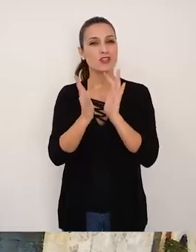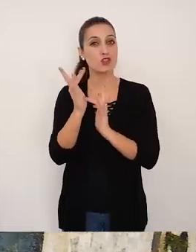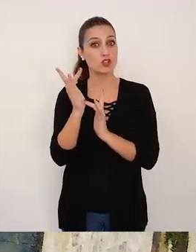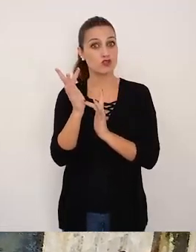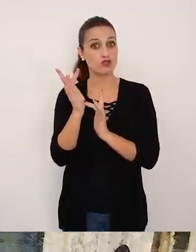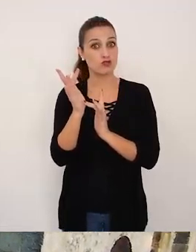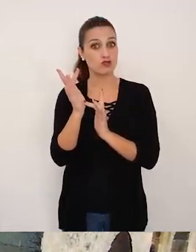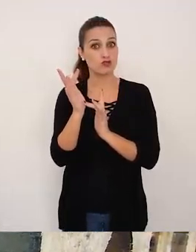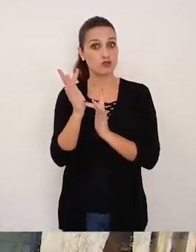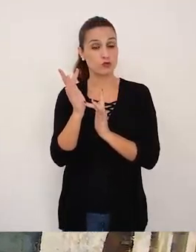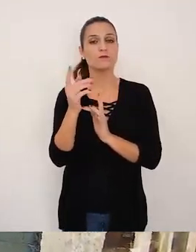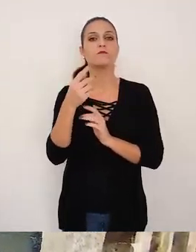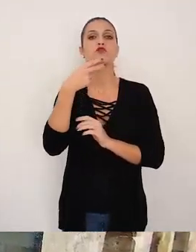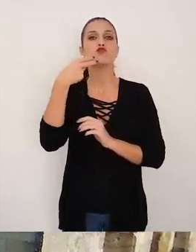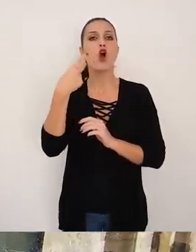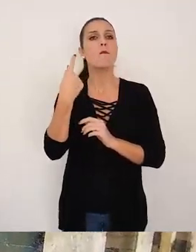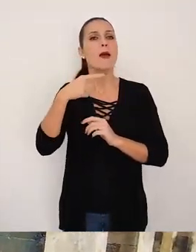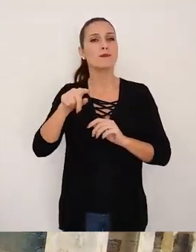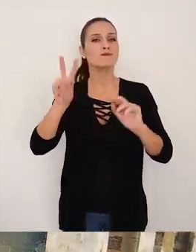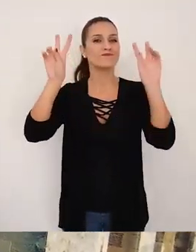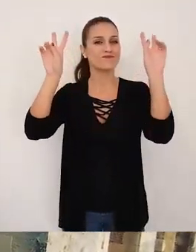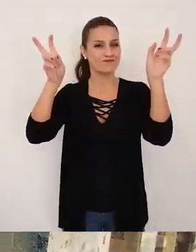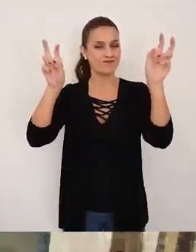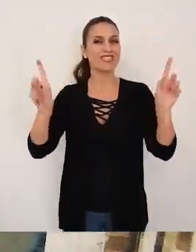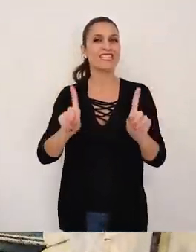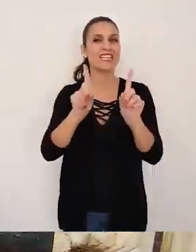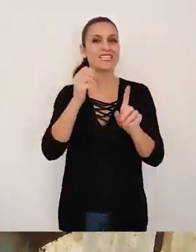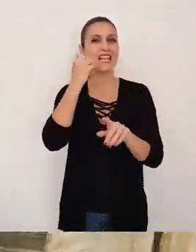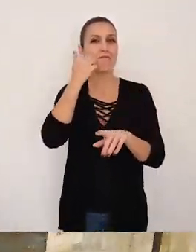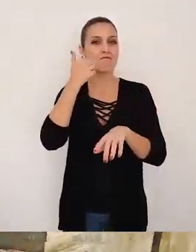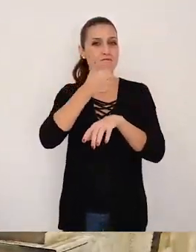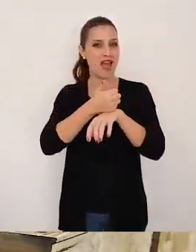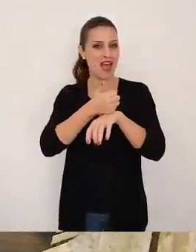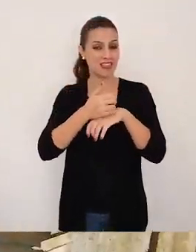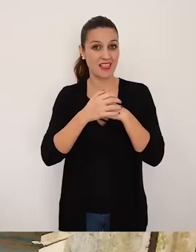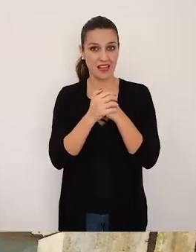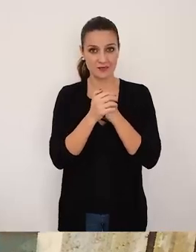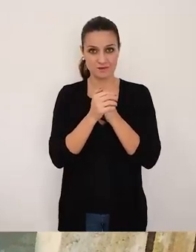Essi illustrano l’intitolazione della chiesa matrice giurdignanese.